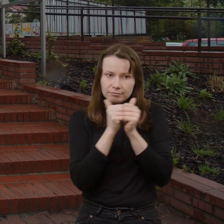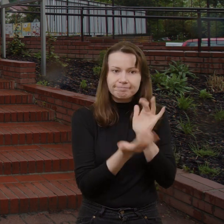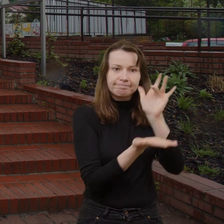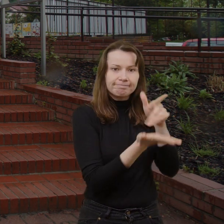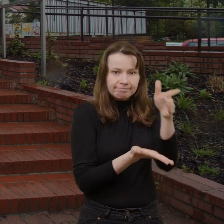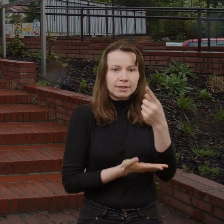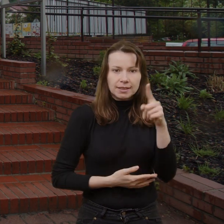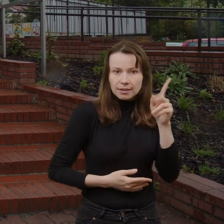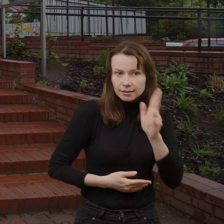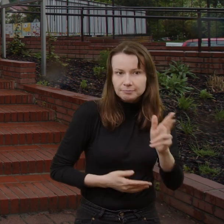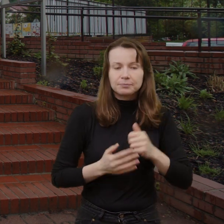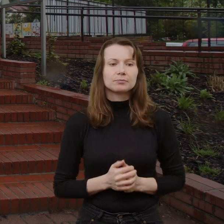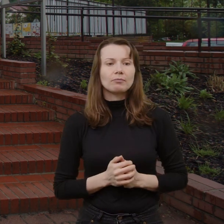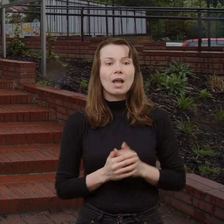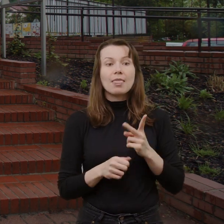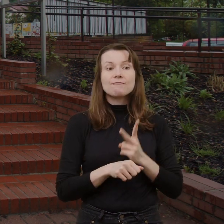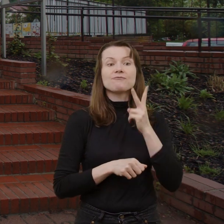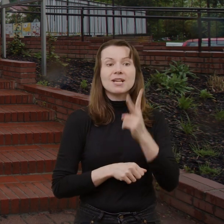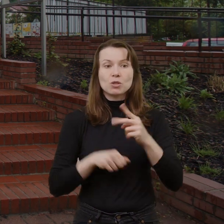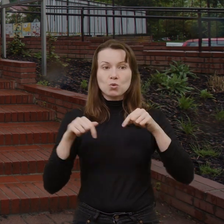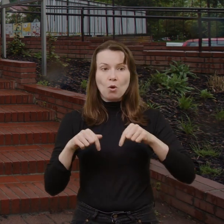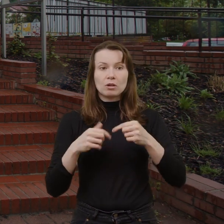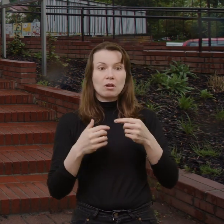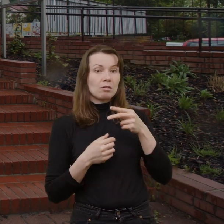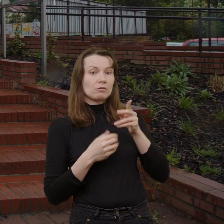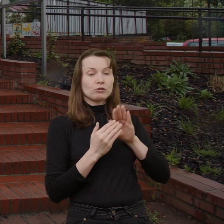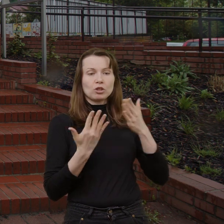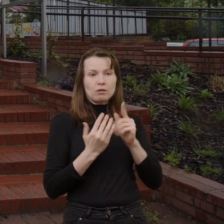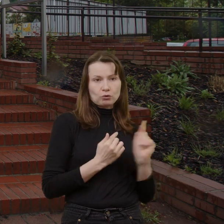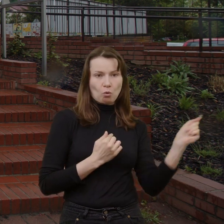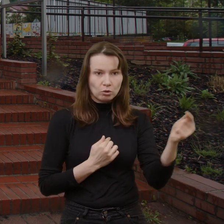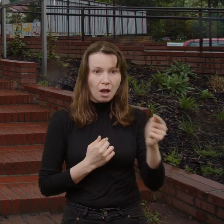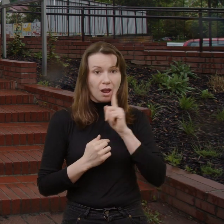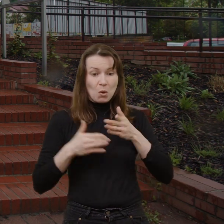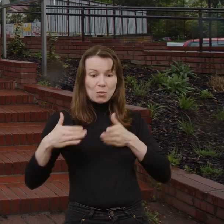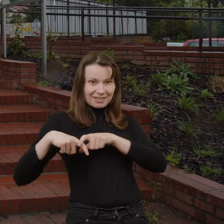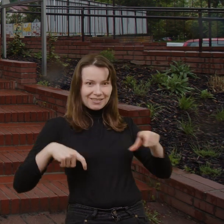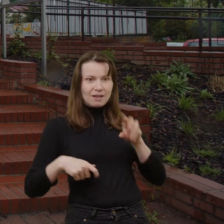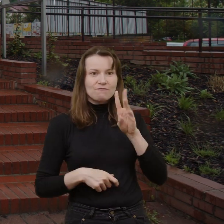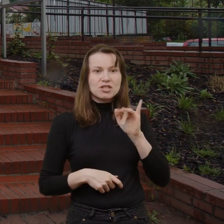Niestety nie widać go z ulicy Wyżynnej. Przed wejściem są schody i długi zakręcający podjazd.